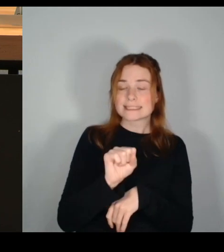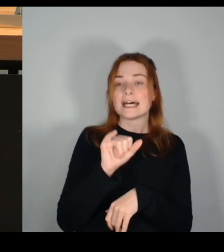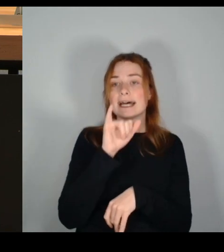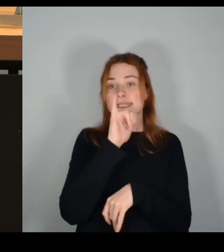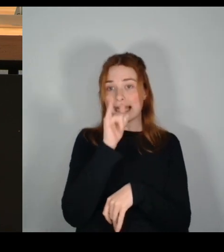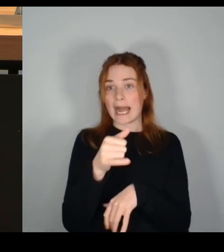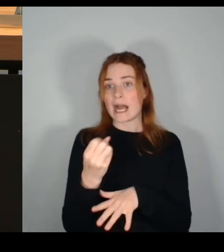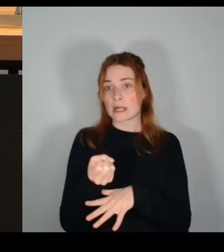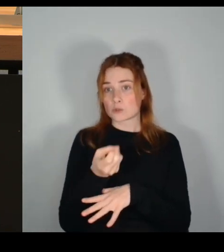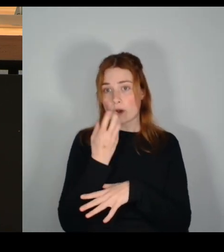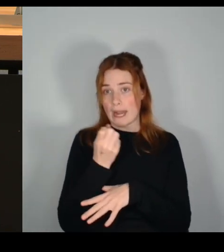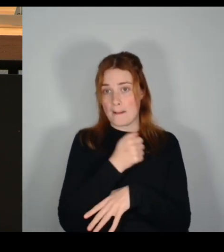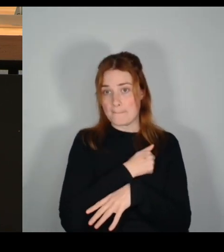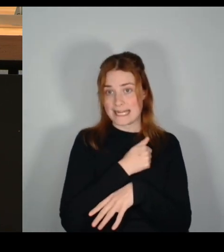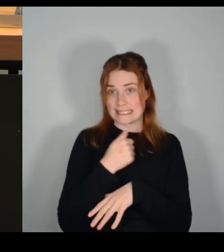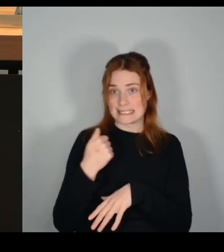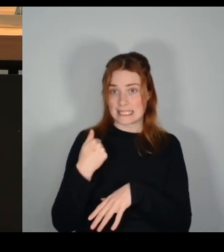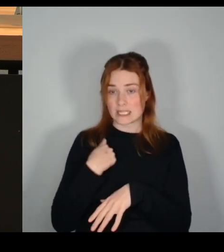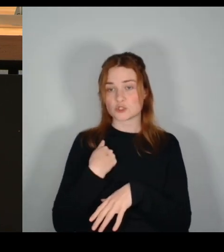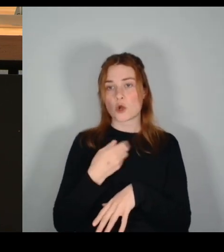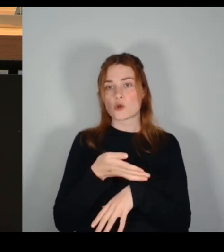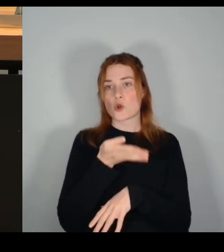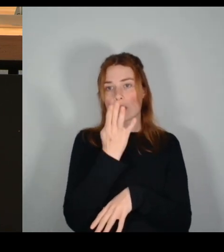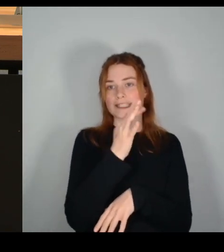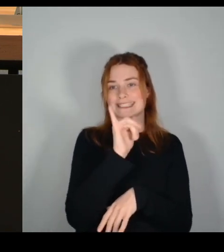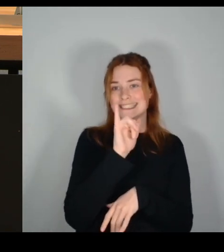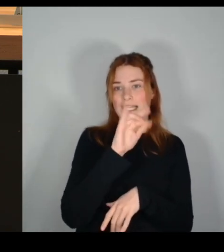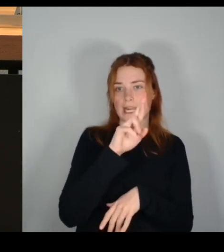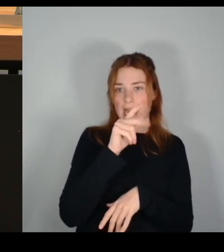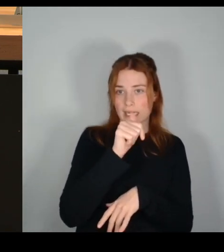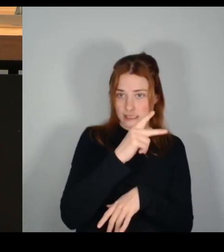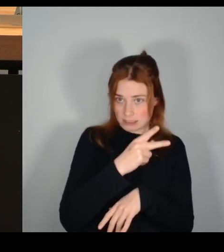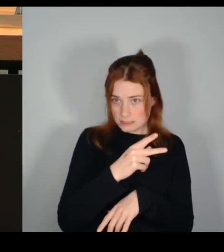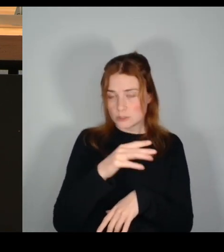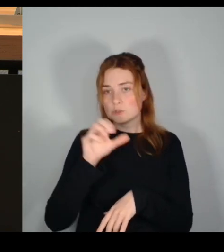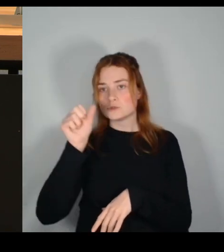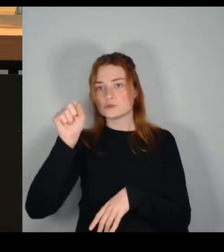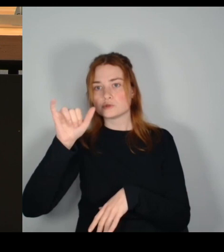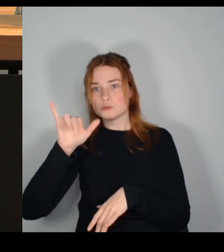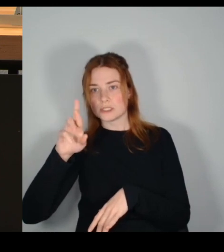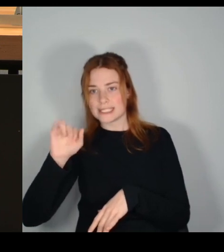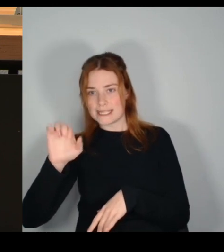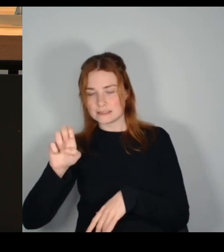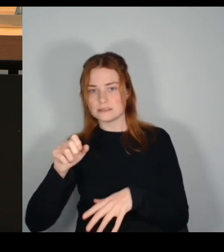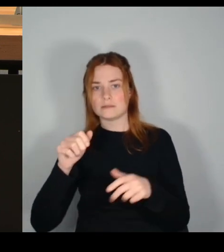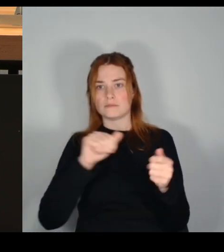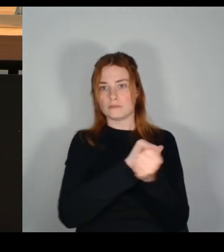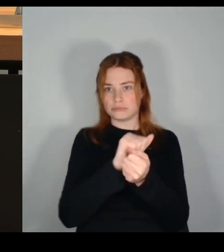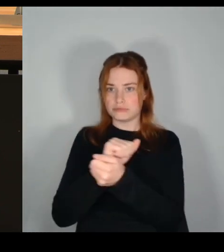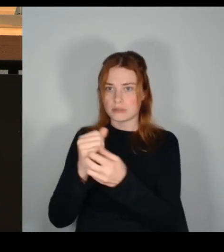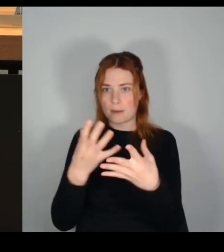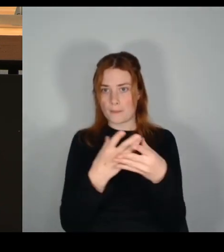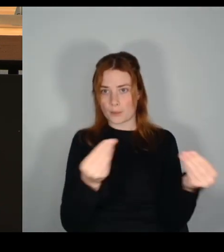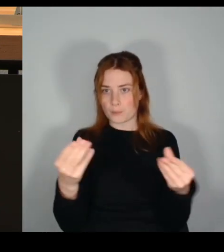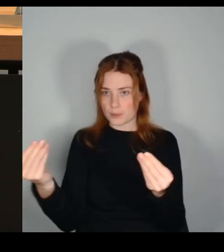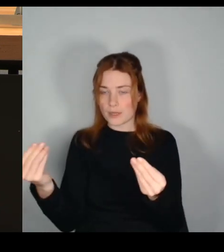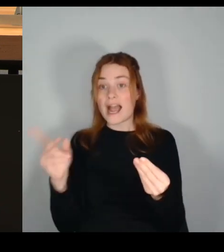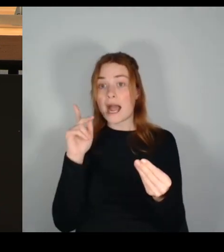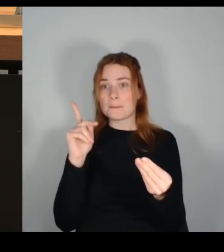und militärisch besiegt zu sein. Aber seine faschistische Ideologie lebt in der Untergrund in der Region leider weiter